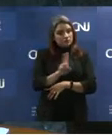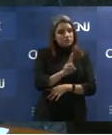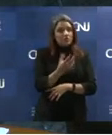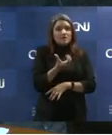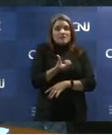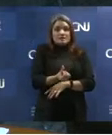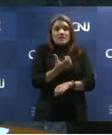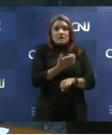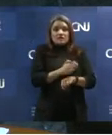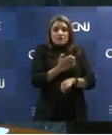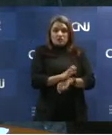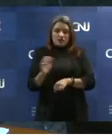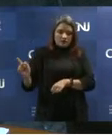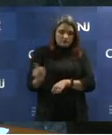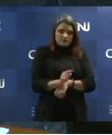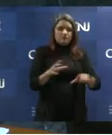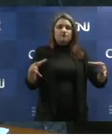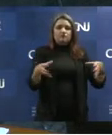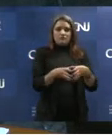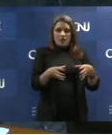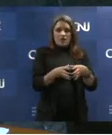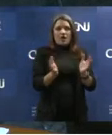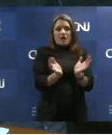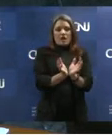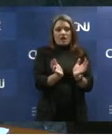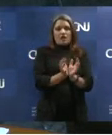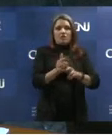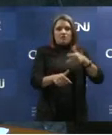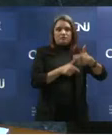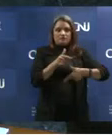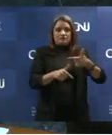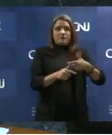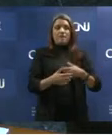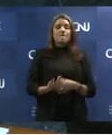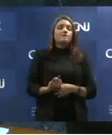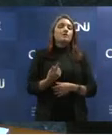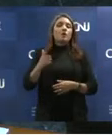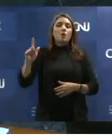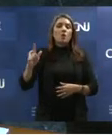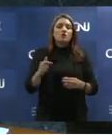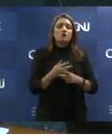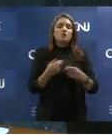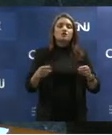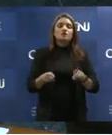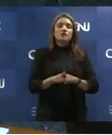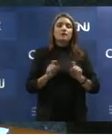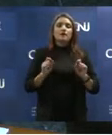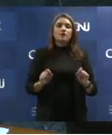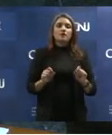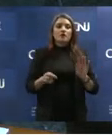A outra circunstância a revogação da Resolução 51,